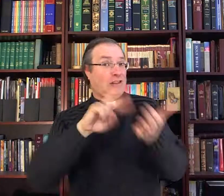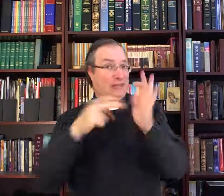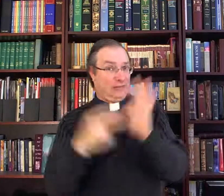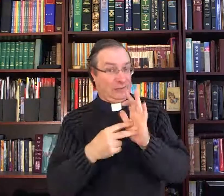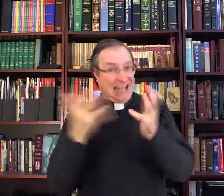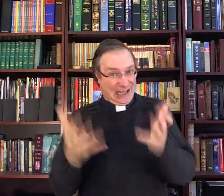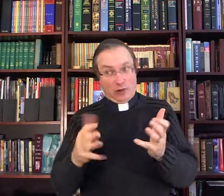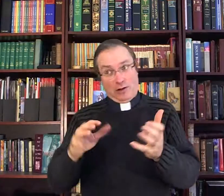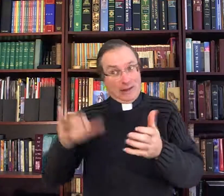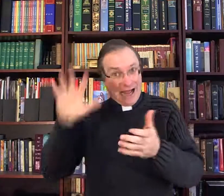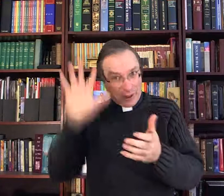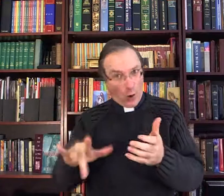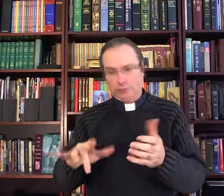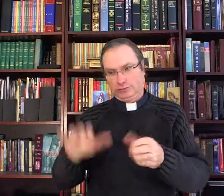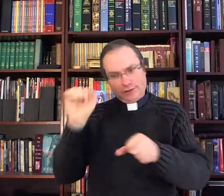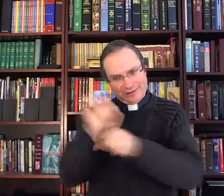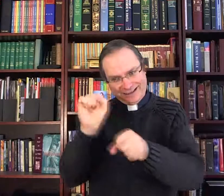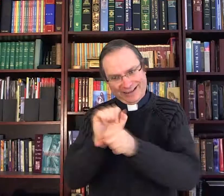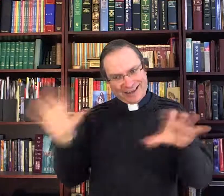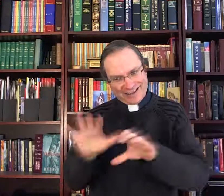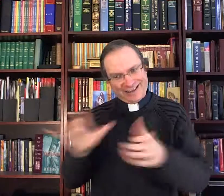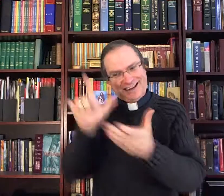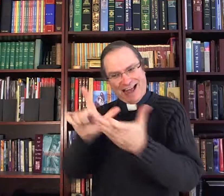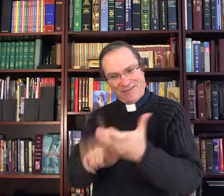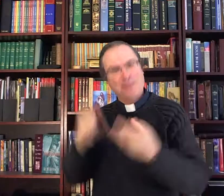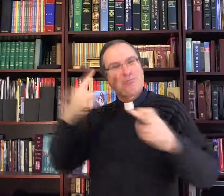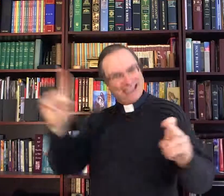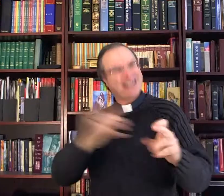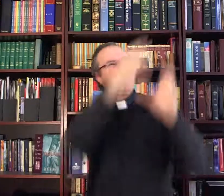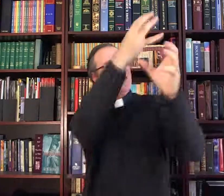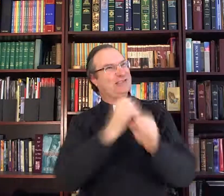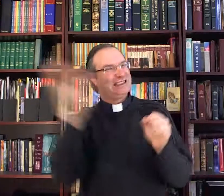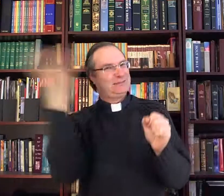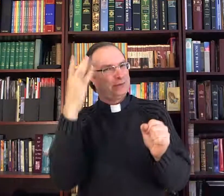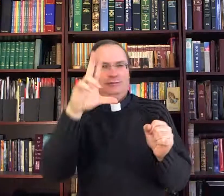Cela signifie que c’est pas à cause qu'on fait les oeuvres de la loi qu’on reçoit l'Esprit.